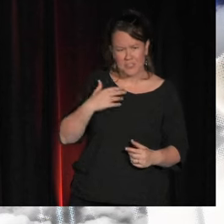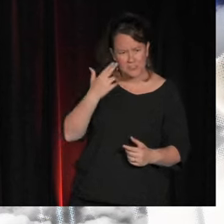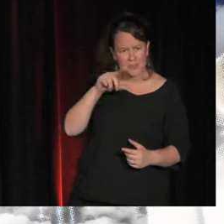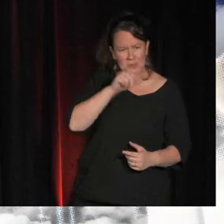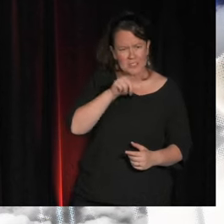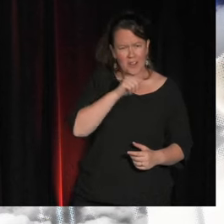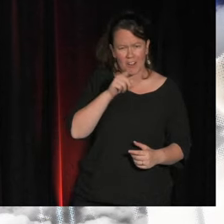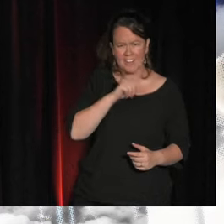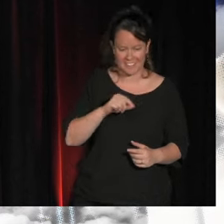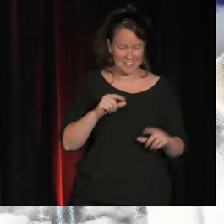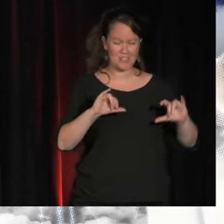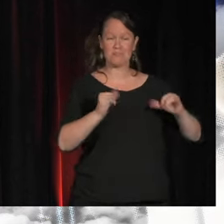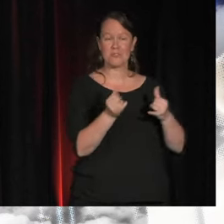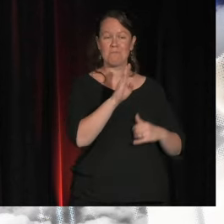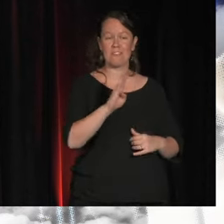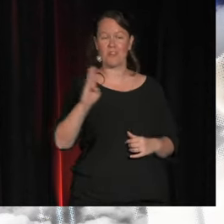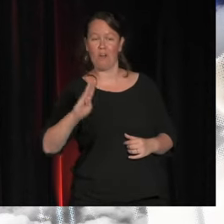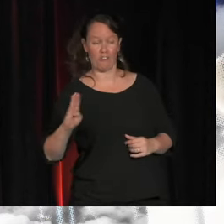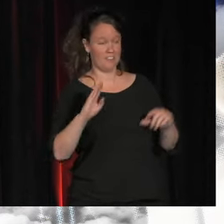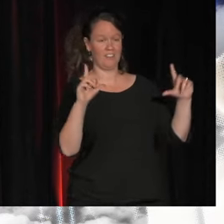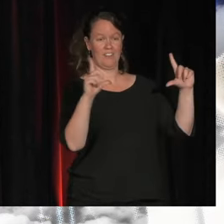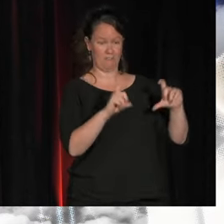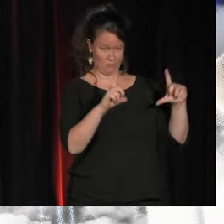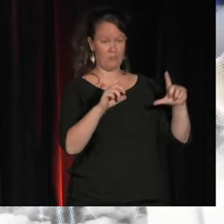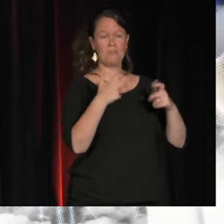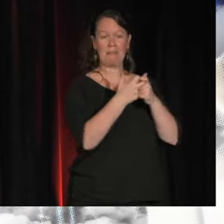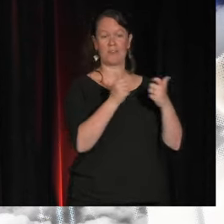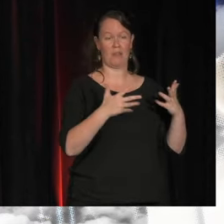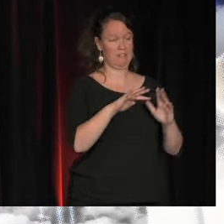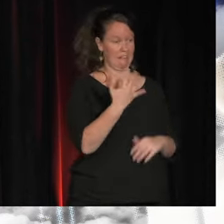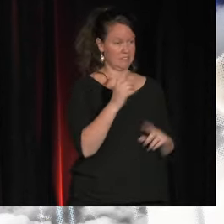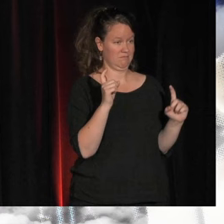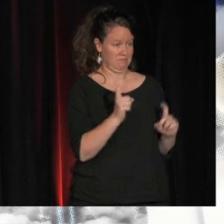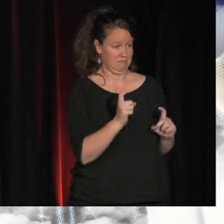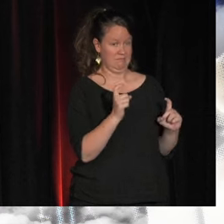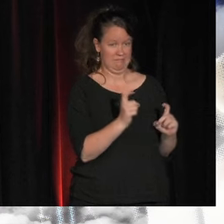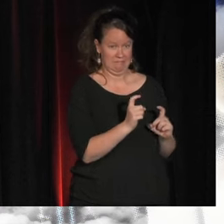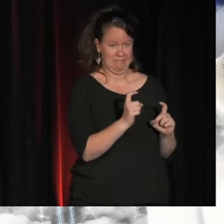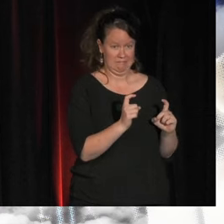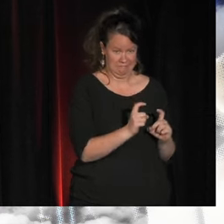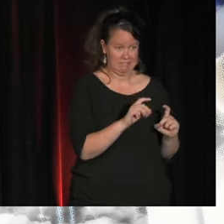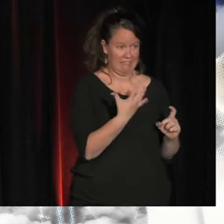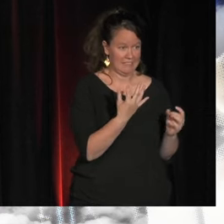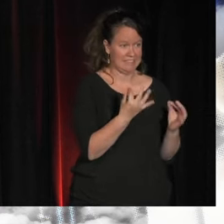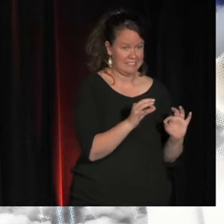il était de moins en moins cher. Oui, c'est chaud. Vraiment, il passait à 30, 15, 20, 2. À la fin, il était à un pound et je pense qu'à la fin, tu vas acheter une bouteille d'eau, ils t'en filaient quatre.